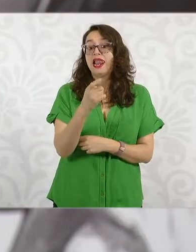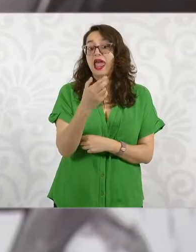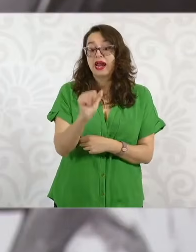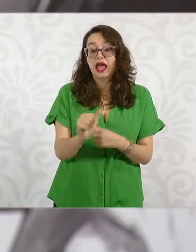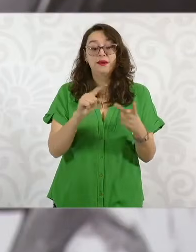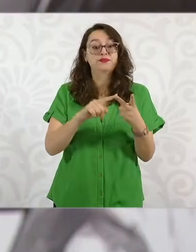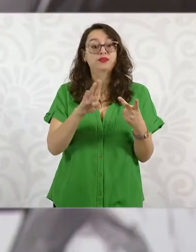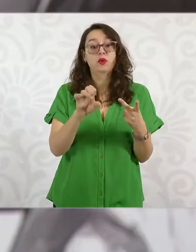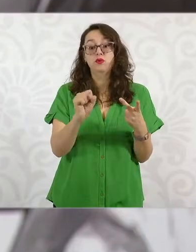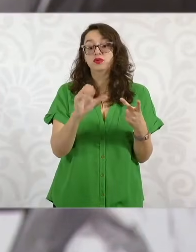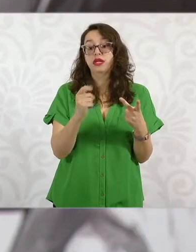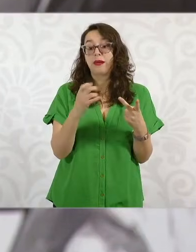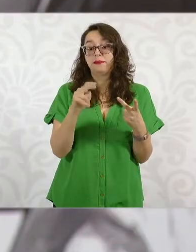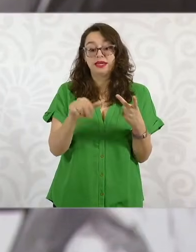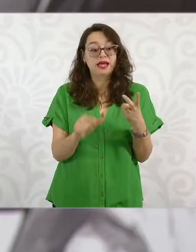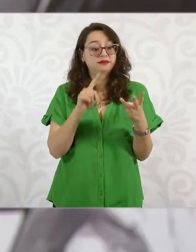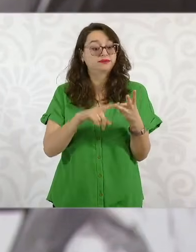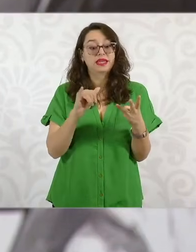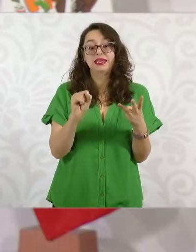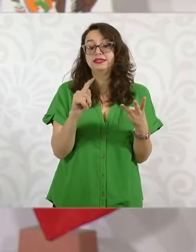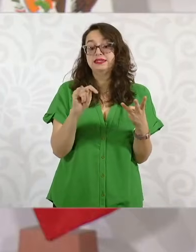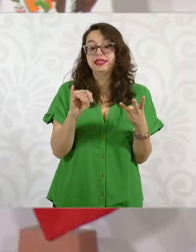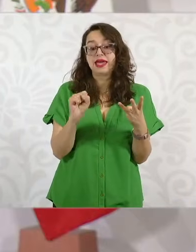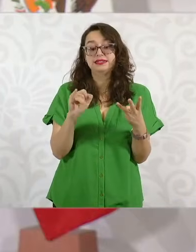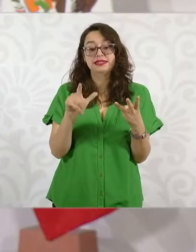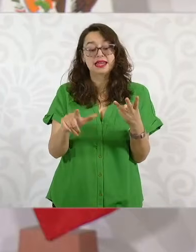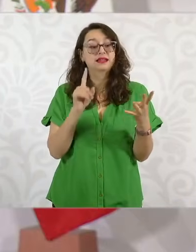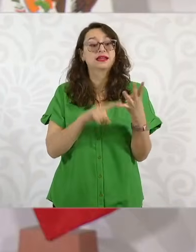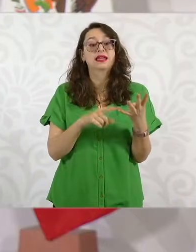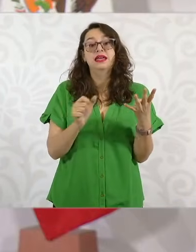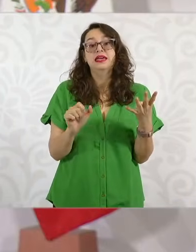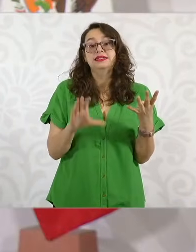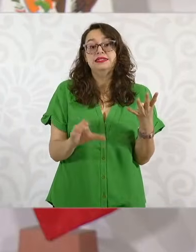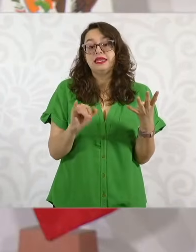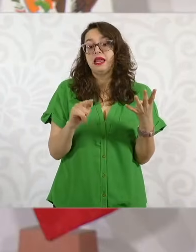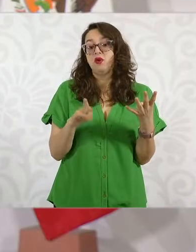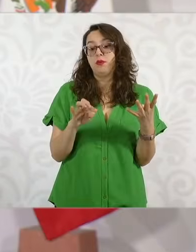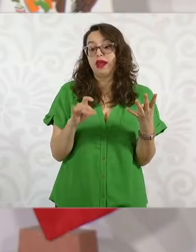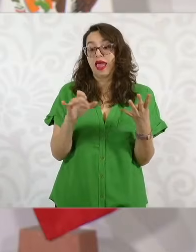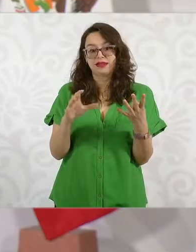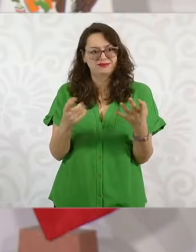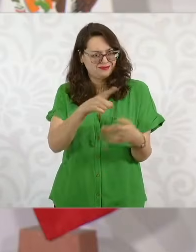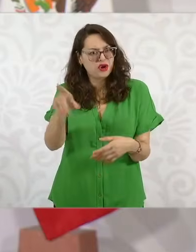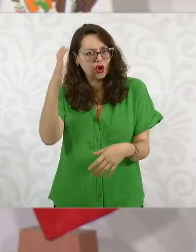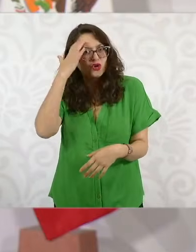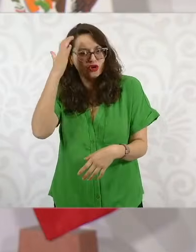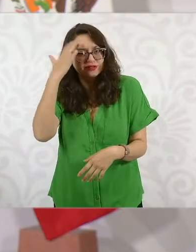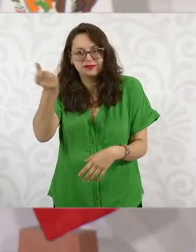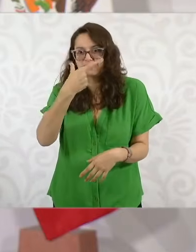Istiail, sinoveraz y Enterogermina. Esta inversión nos permitirá ampliar y modernizar nuestra planta